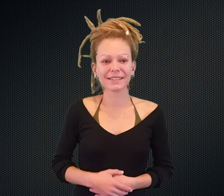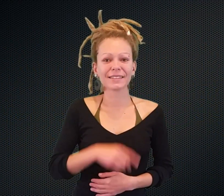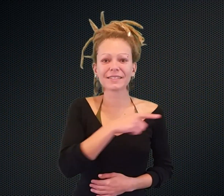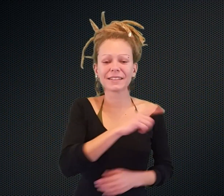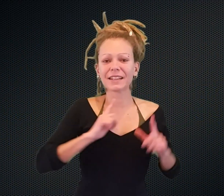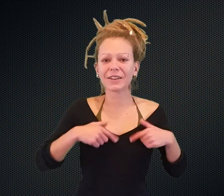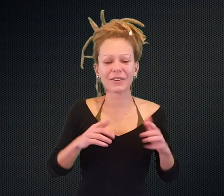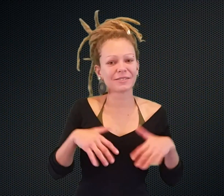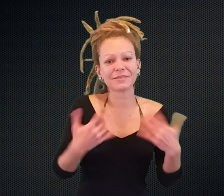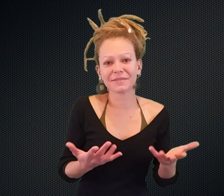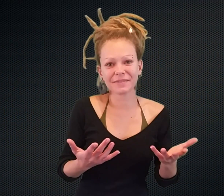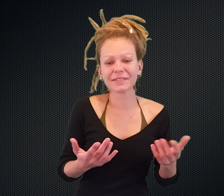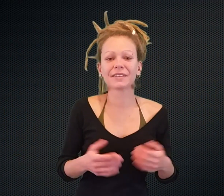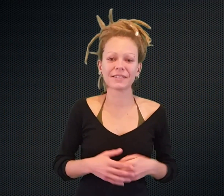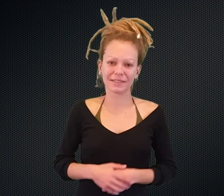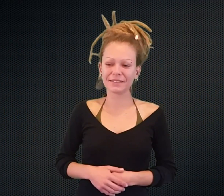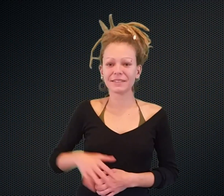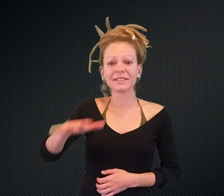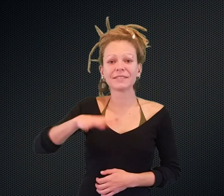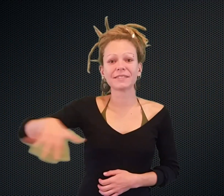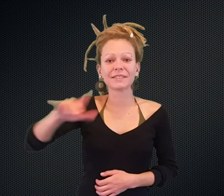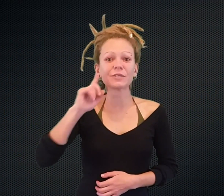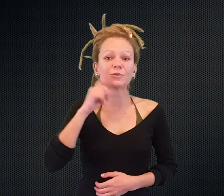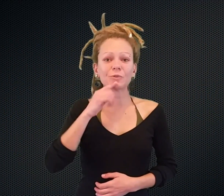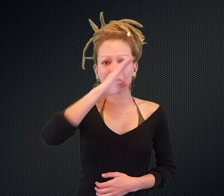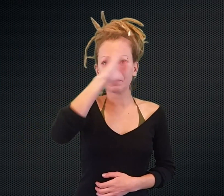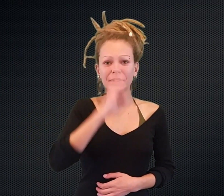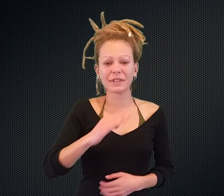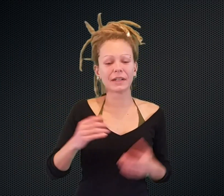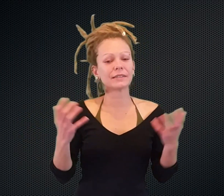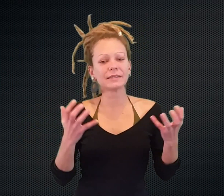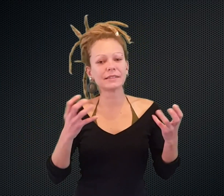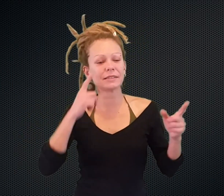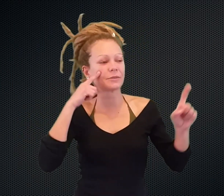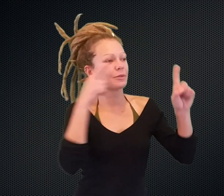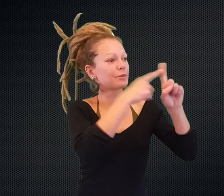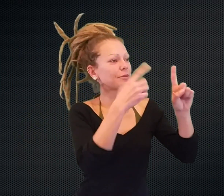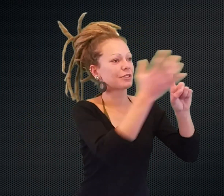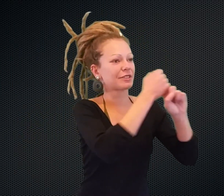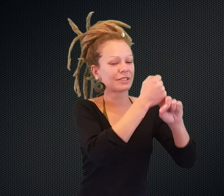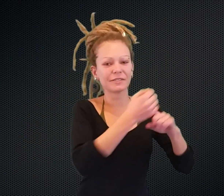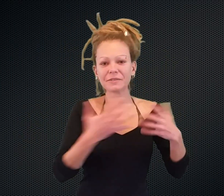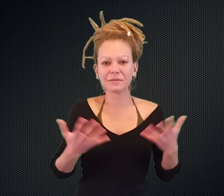Qu'est-ce que c'est cette école? Son histoire? Des Sourds du Bénin avaient pour objectif l'intégration des Sourds